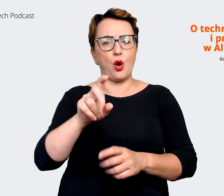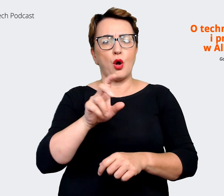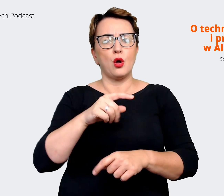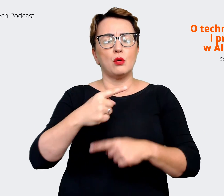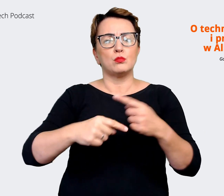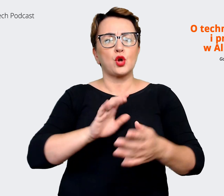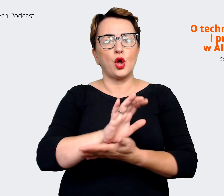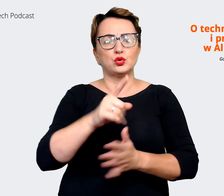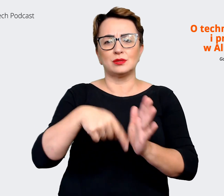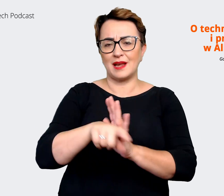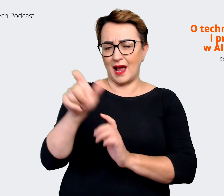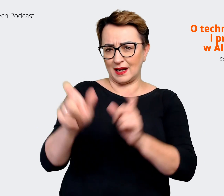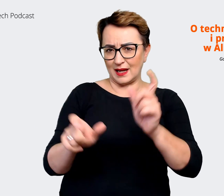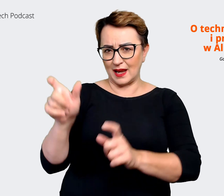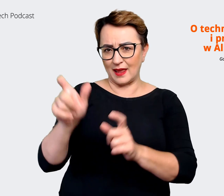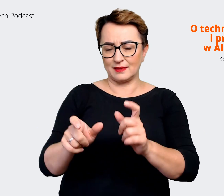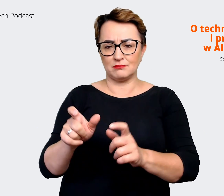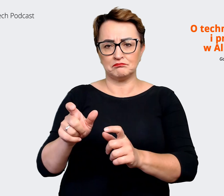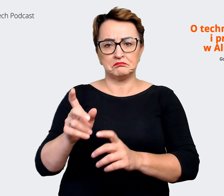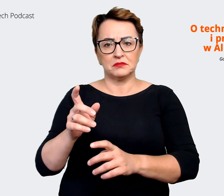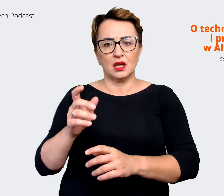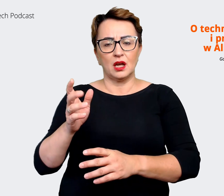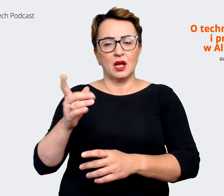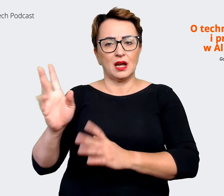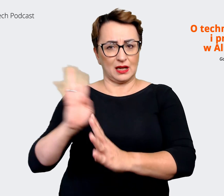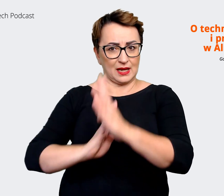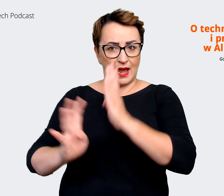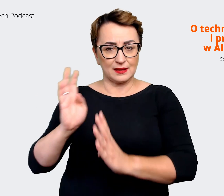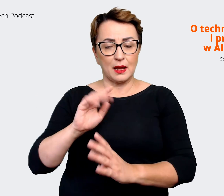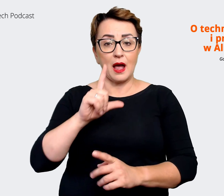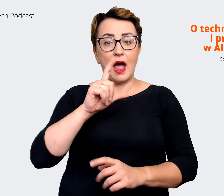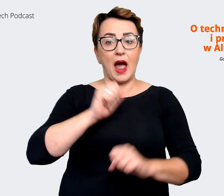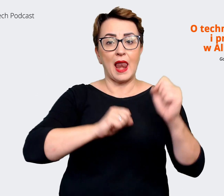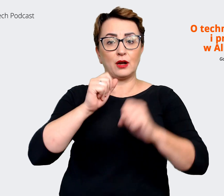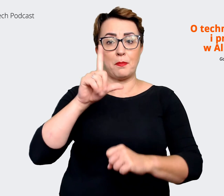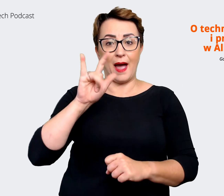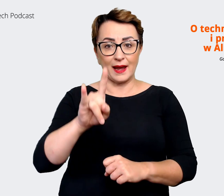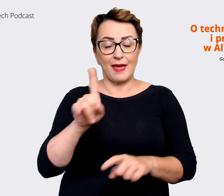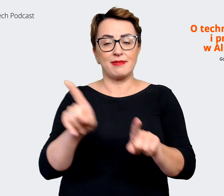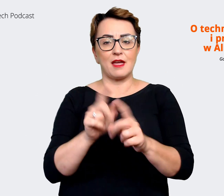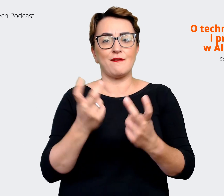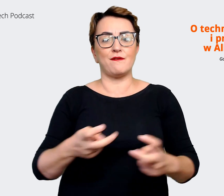indywidualnych jakim jest Allegro Pay, też tworzę produkt Allegro Pay Biznes oraz Merchant Finance,